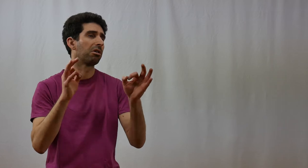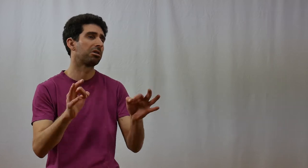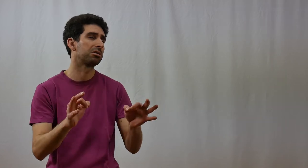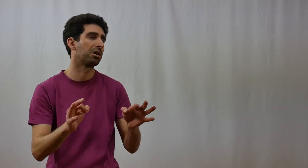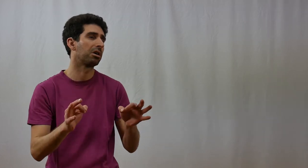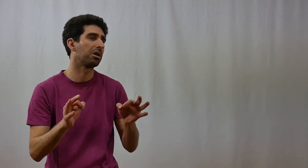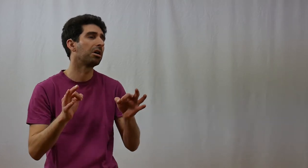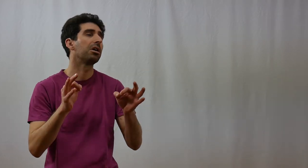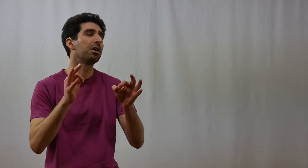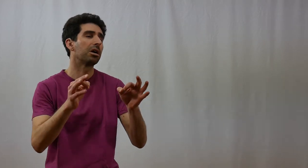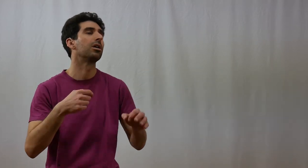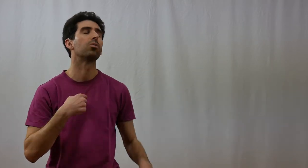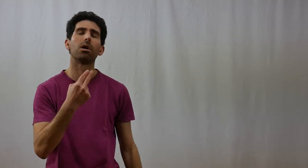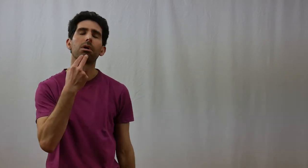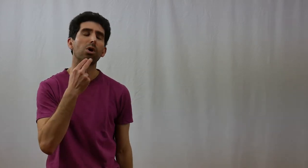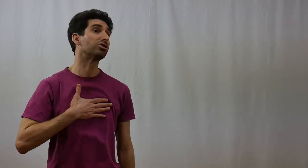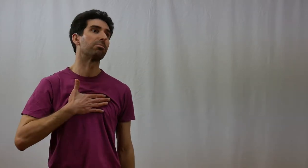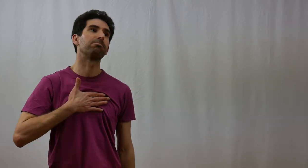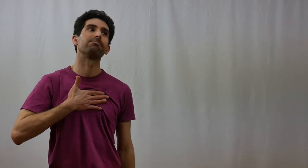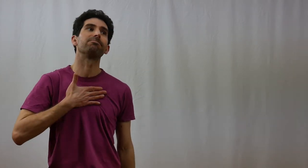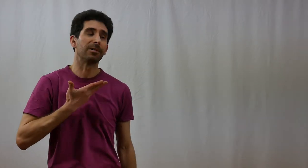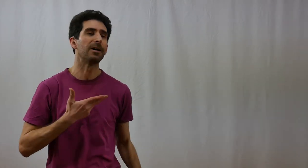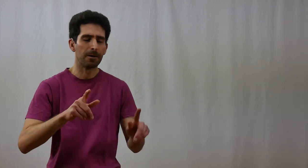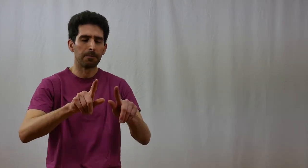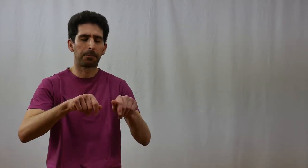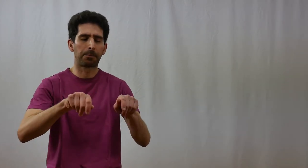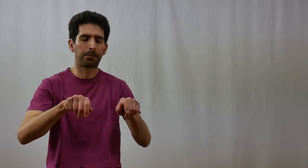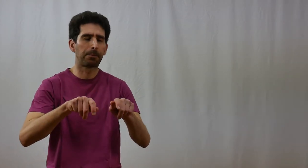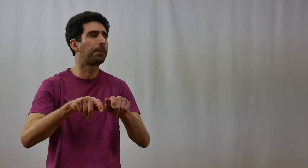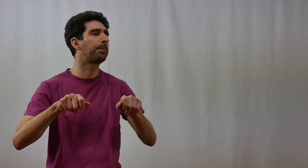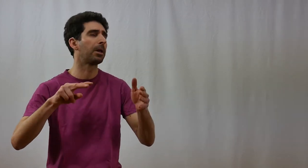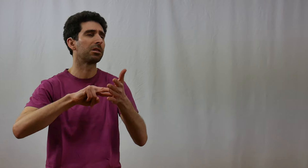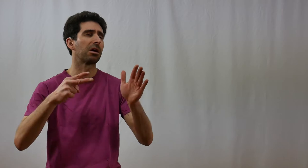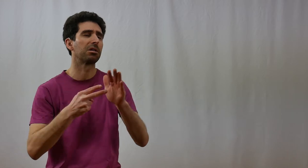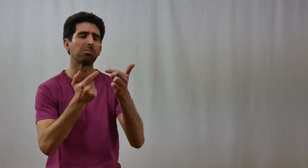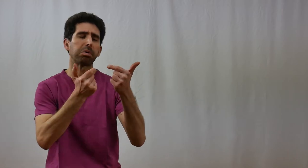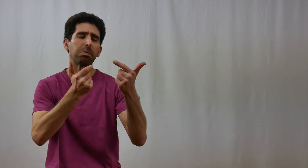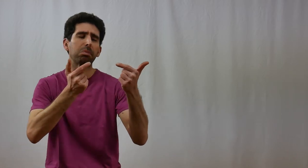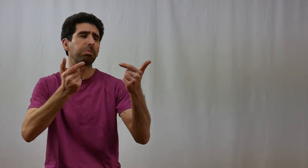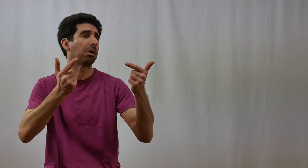est classique. Moi, j'aime la mode. Il y a des techniques de laçage différentes.